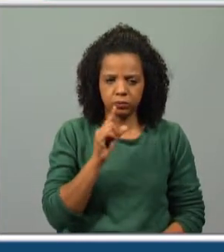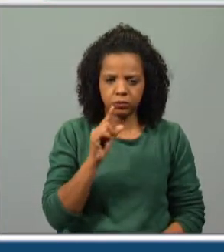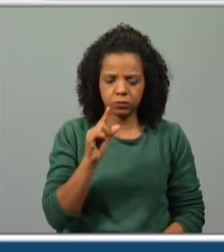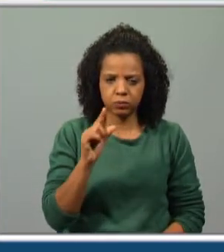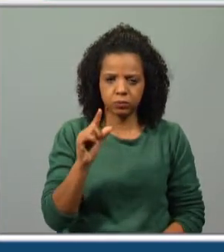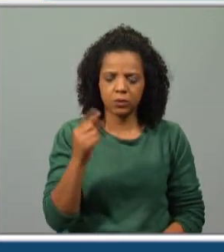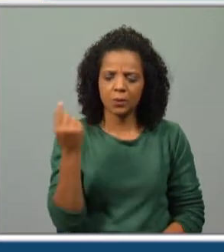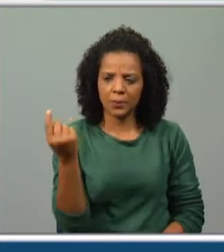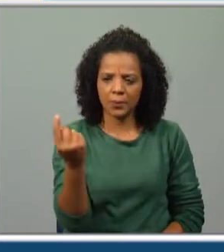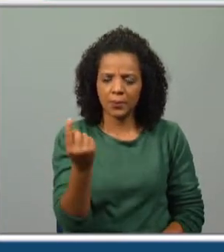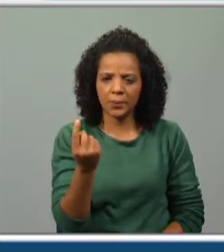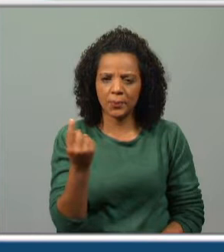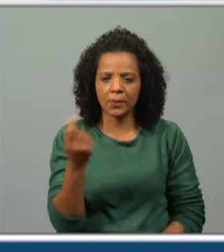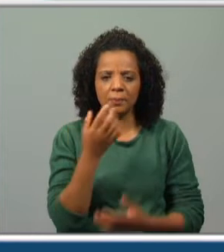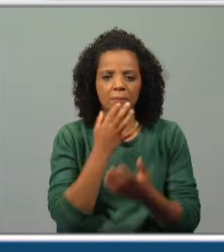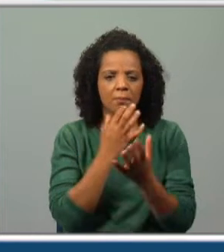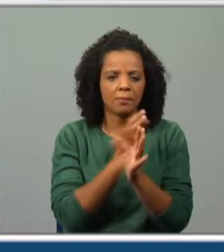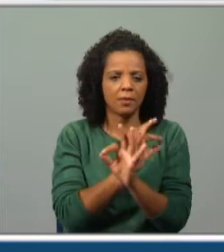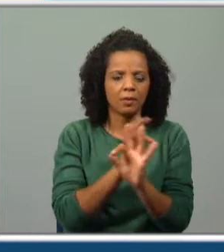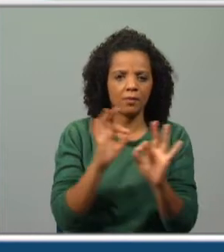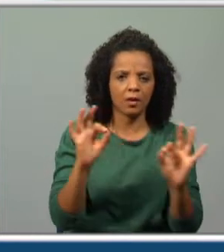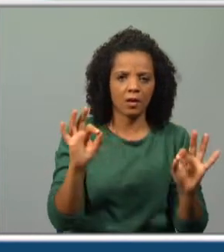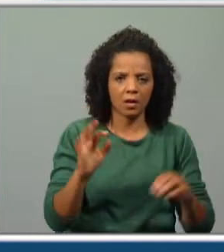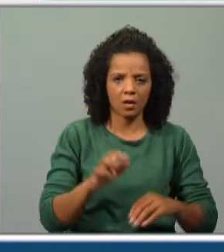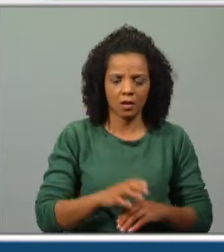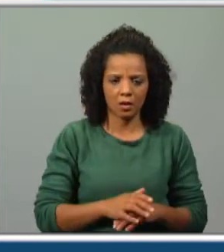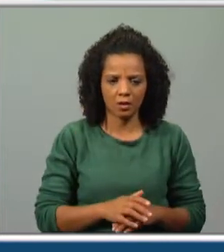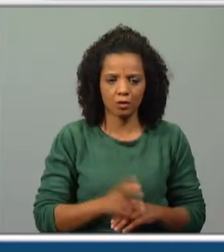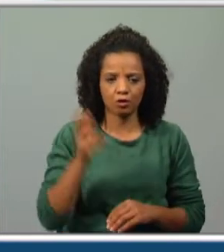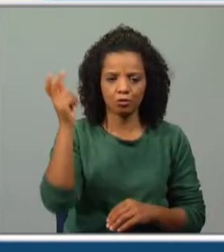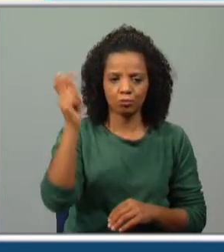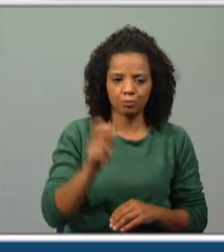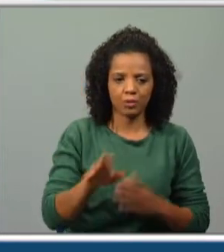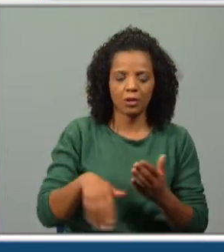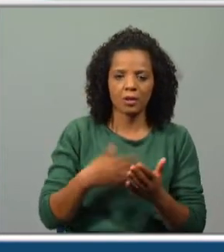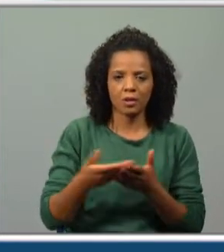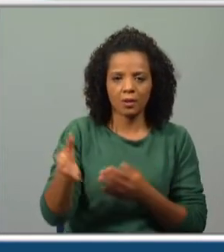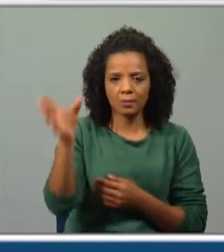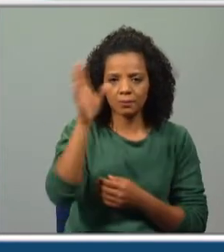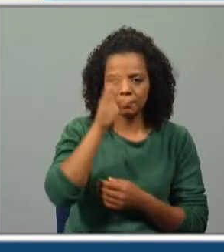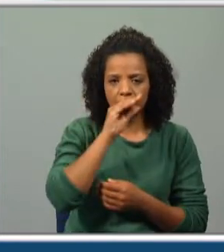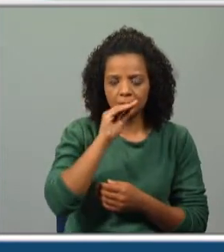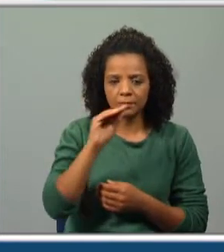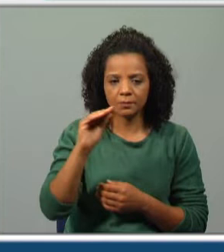a lento e Maravilhado passou por sobre a turma que amolecera depois houve um 緩慢和奇蹟經過後來軟化的課程有一個